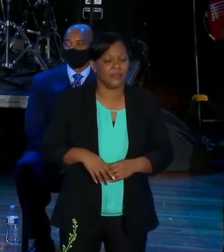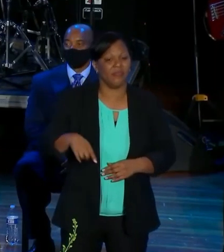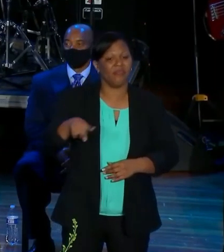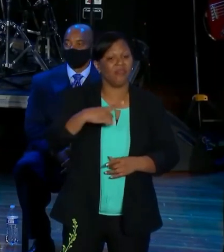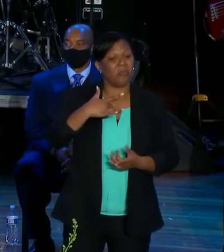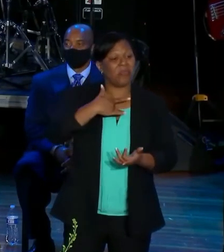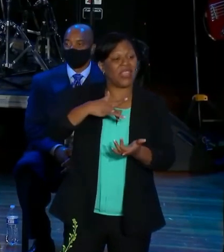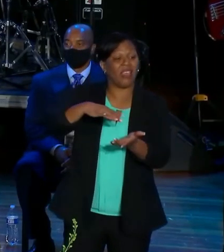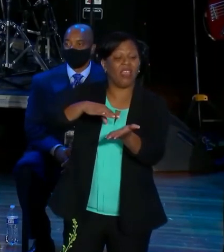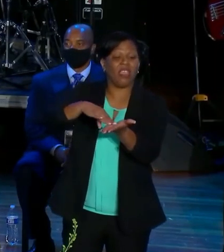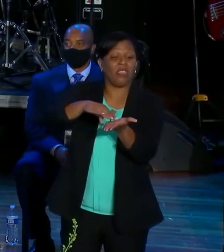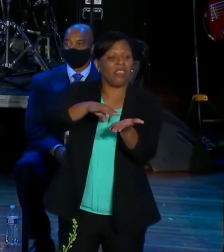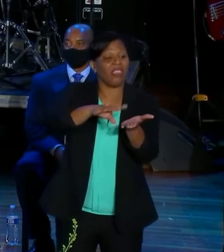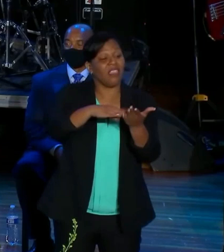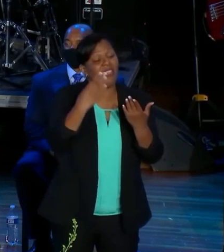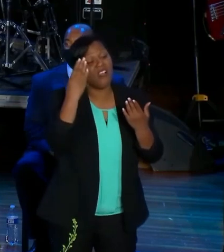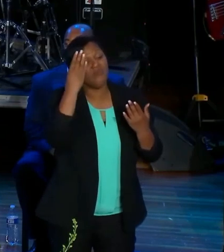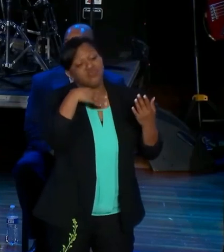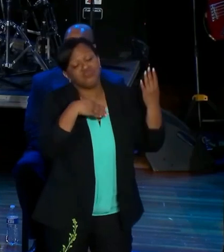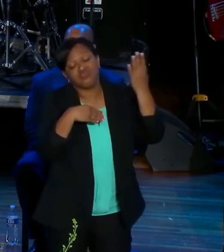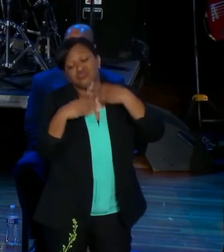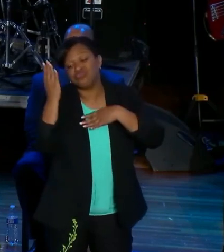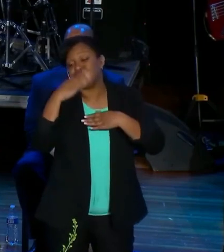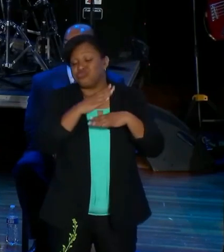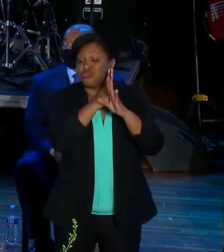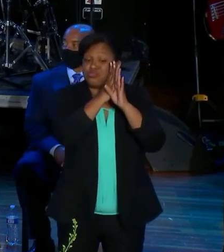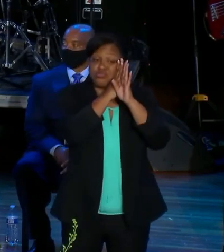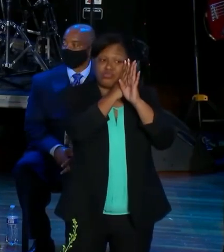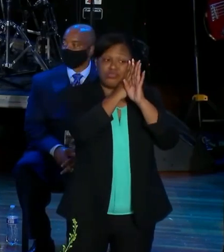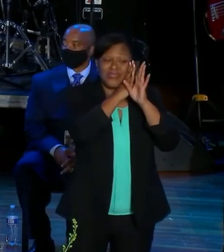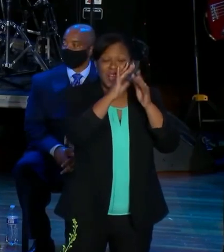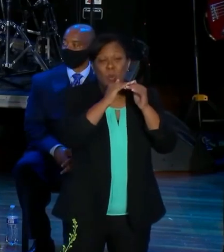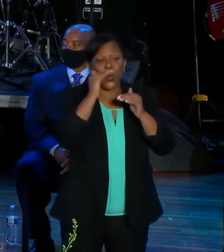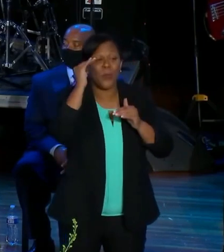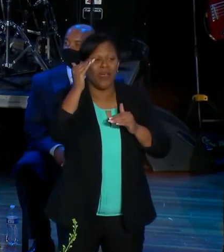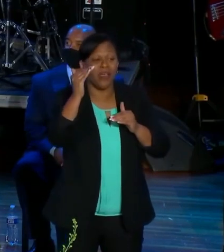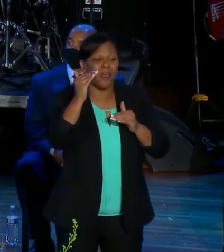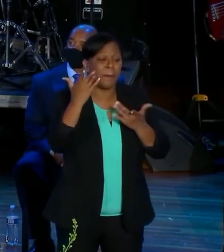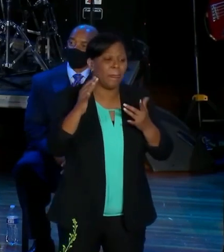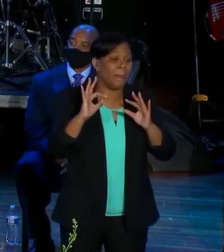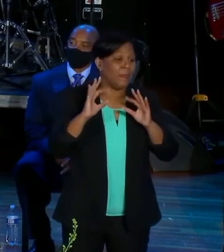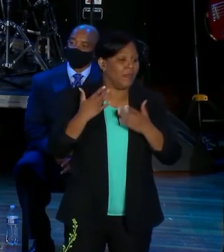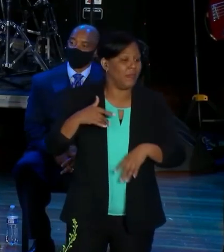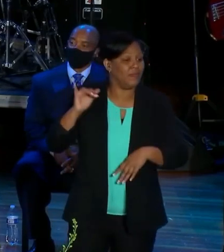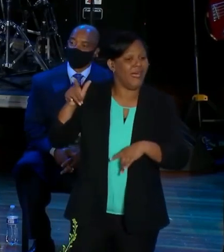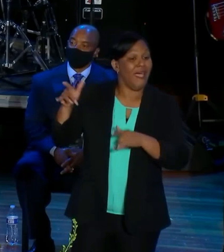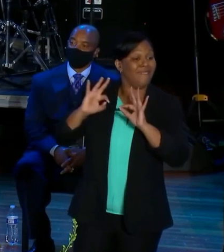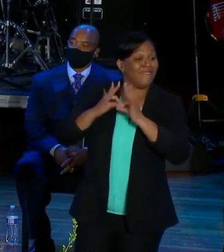Folk talar om någon som hade gjort svåra erfarenheter någonstans i den tredje världen